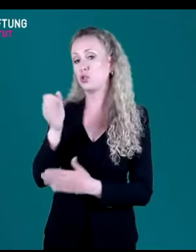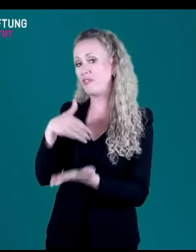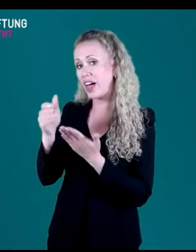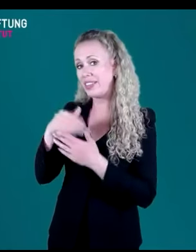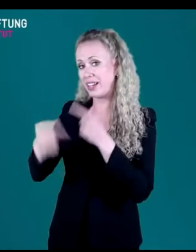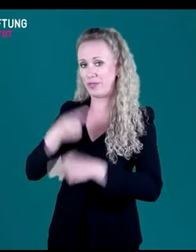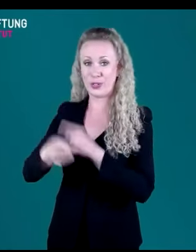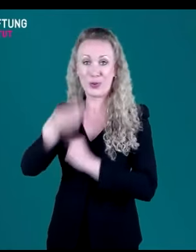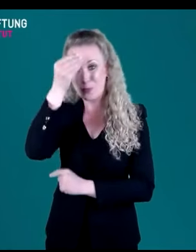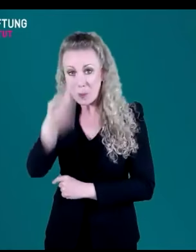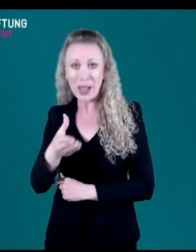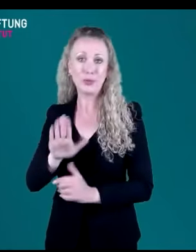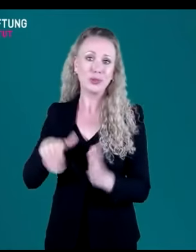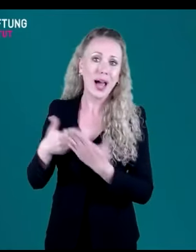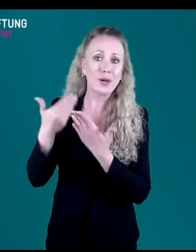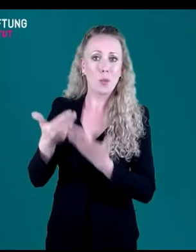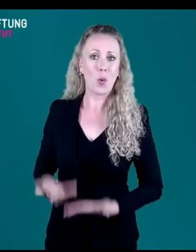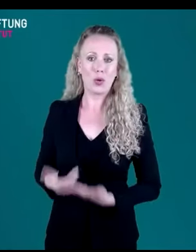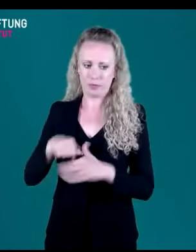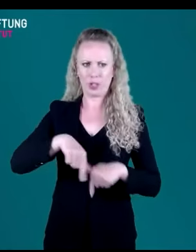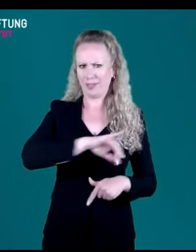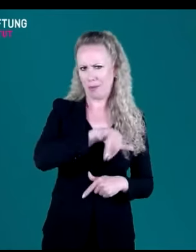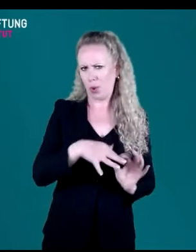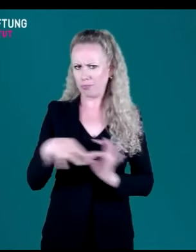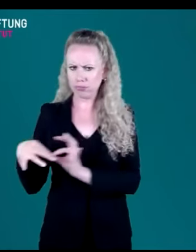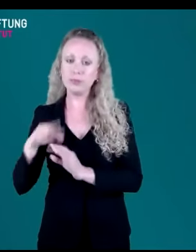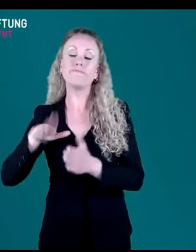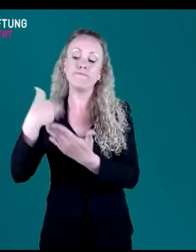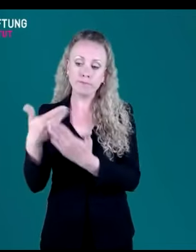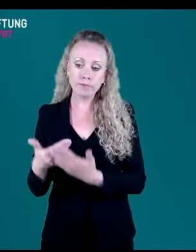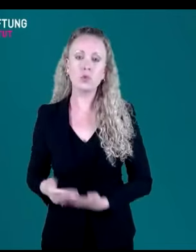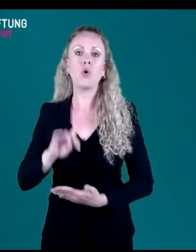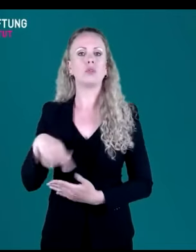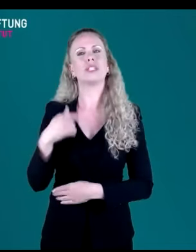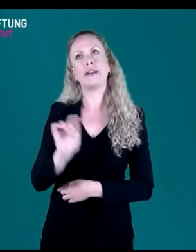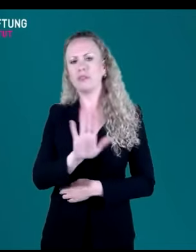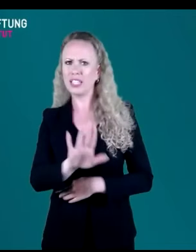im Rahmen dieses Projektes und zur Einschätzung von Handlungsbedarf zur Prävention